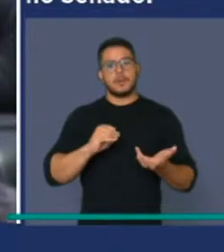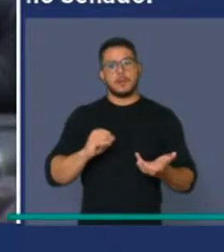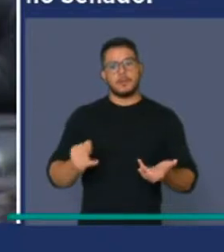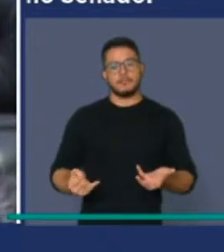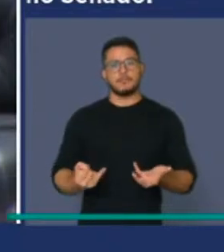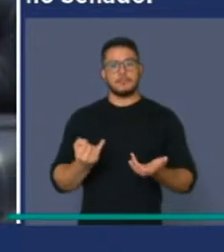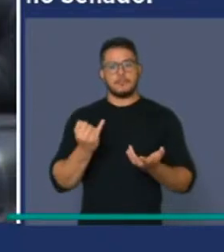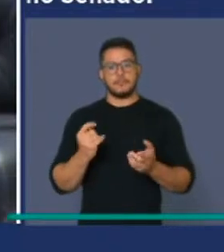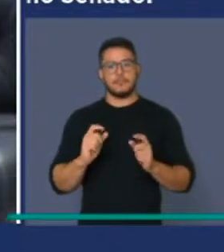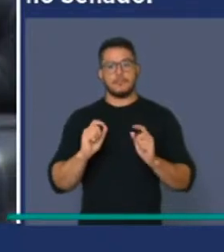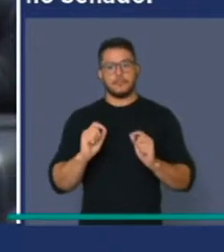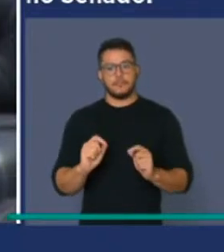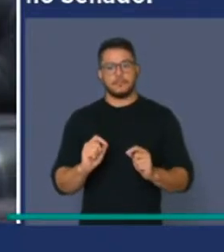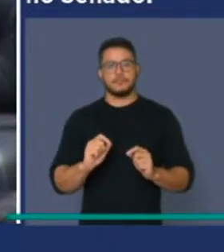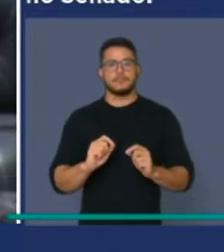COMPANHEIRO EDMILSON, ENERGIAS UMA PRONTA RECUPERAÇÃO...